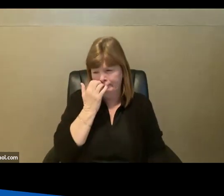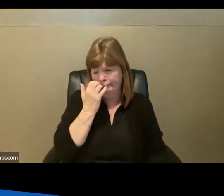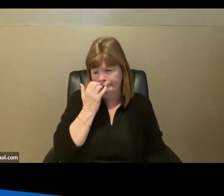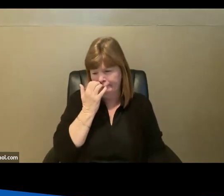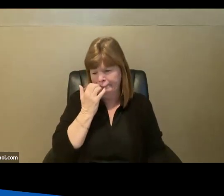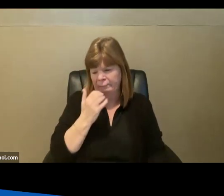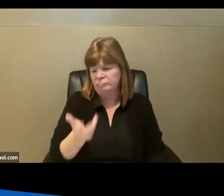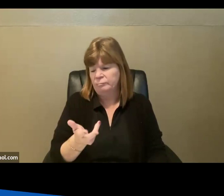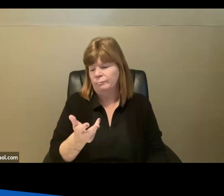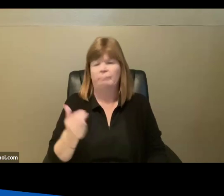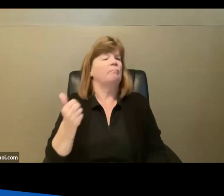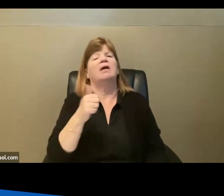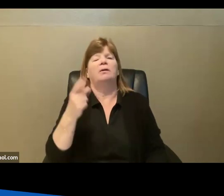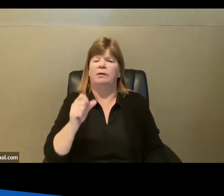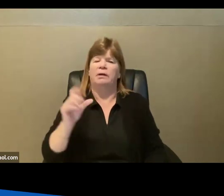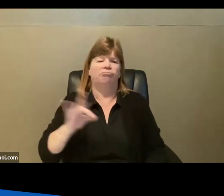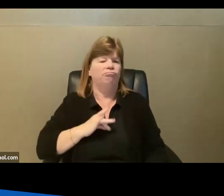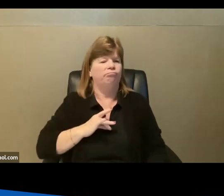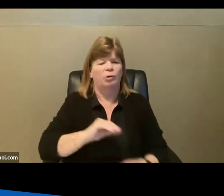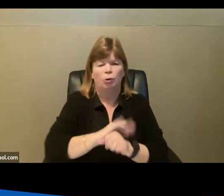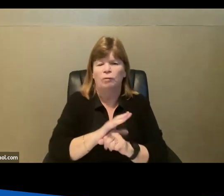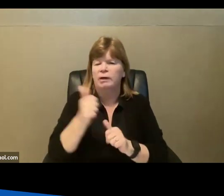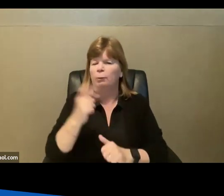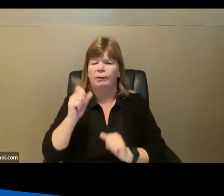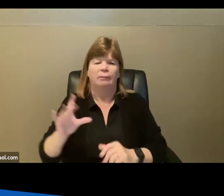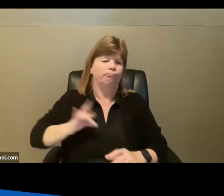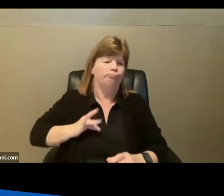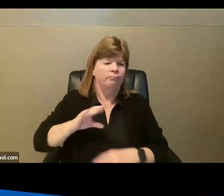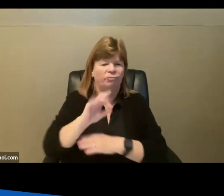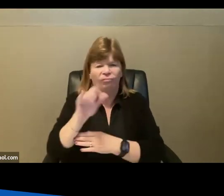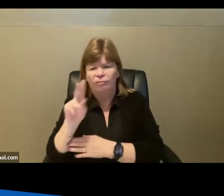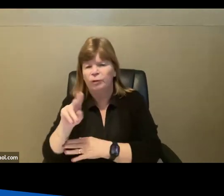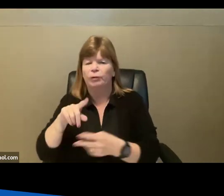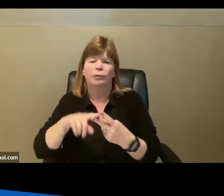Bueno, cualquiera podría contraer COVID, cualquiera podría contraer gripe, cualquiera podría contraer VSR, cualquiera puede resfriarse.